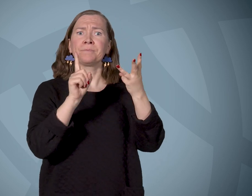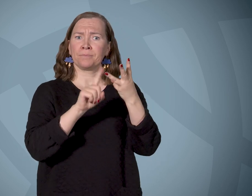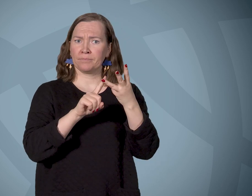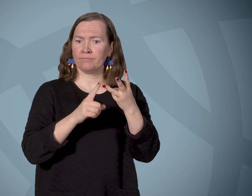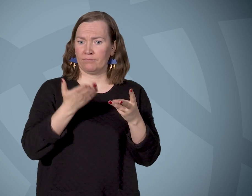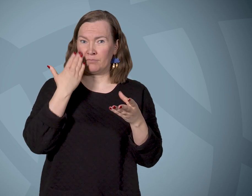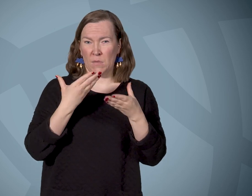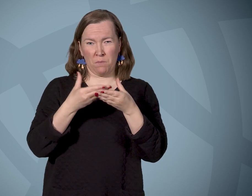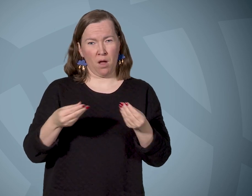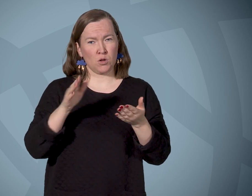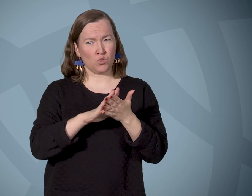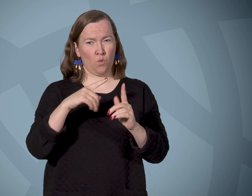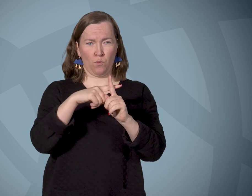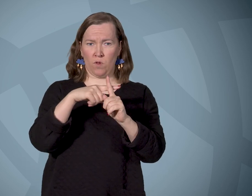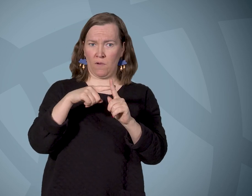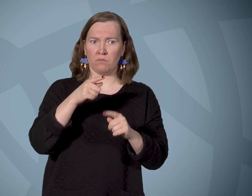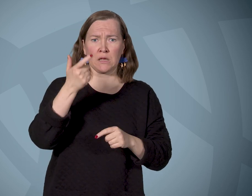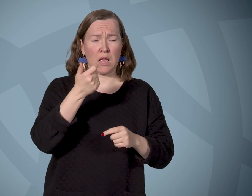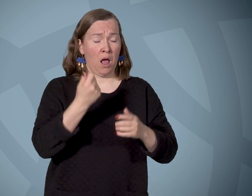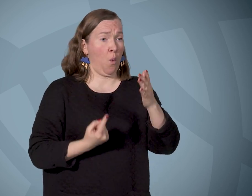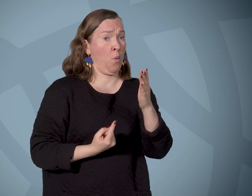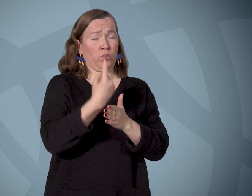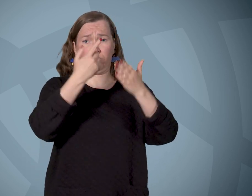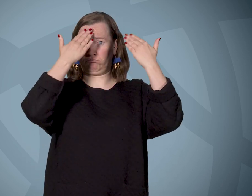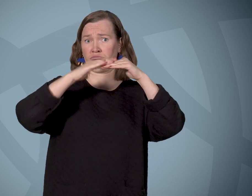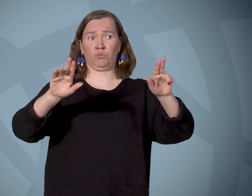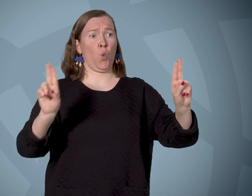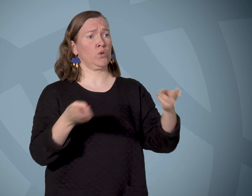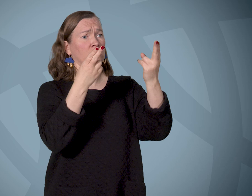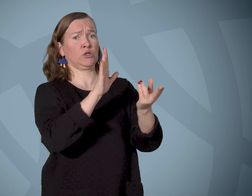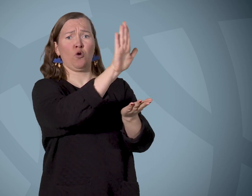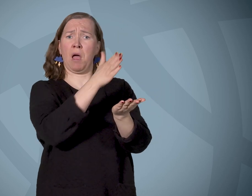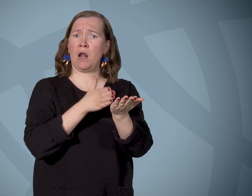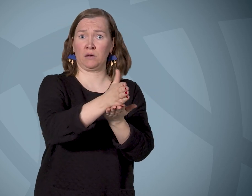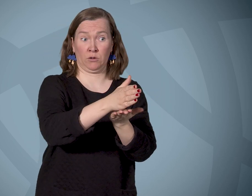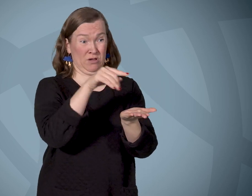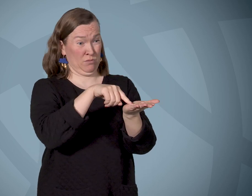Maaliskuun puolessavälissä Kela tiedotti äkillisesti uudesta linjauksestaan, -